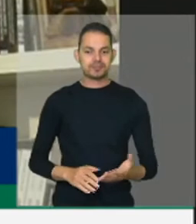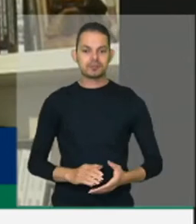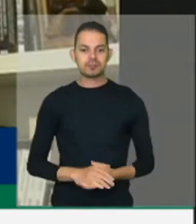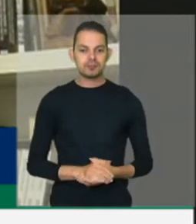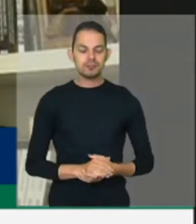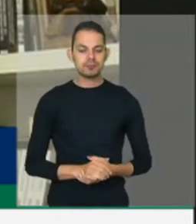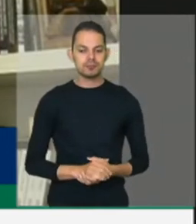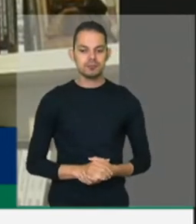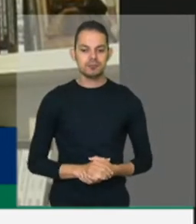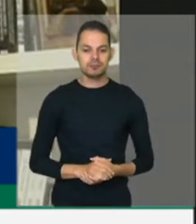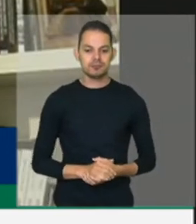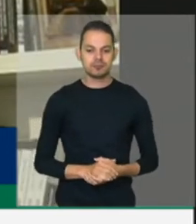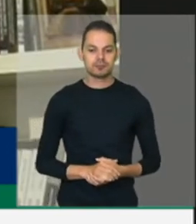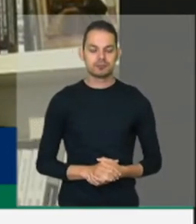ATÉ ESSE MOMENTO. E QUERO